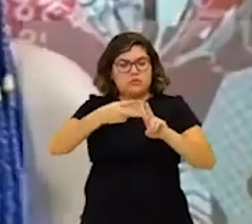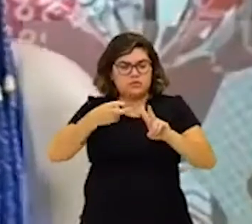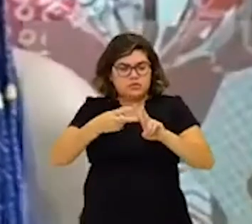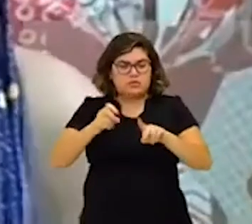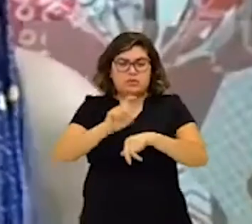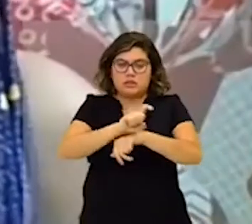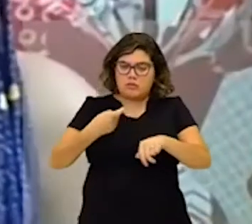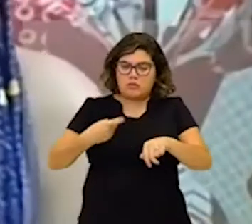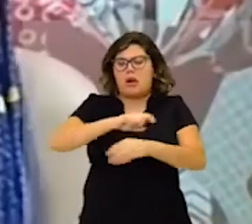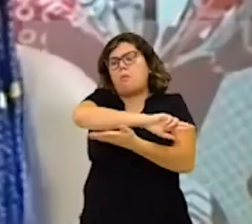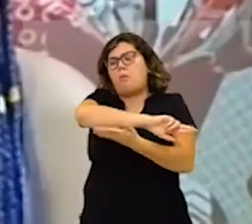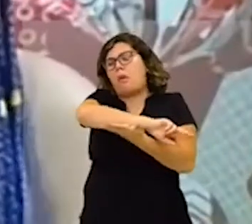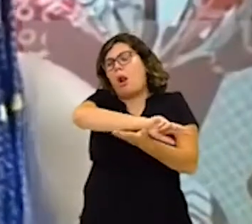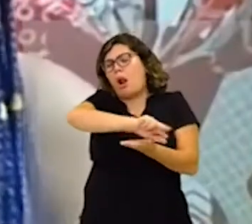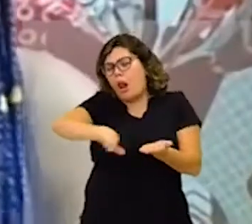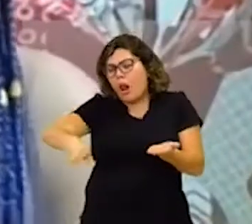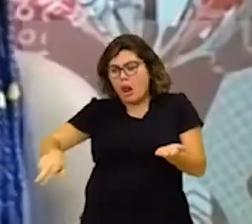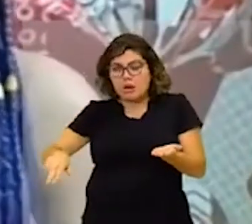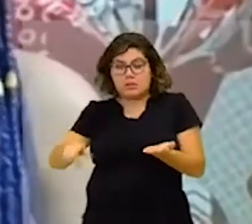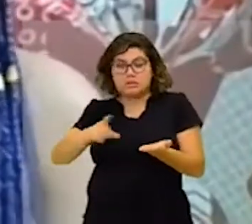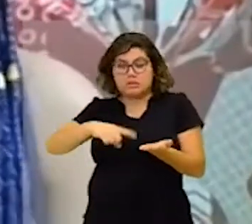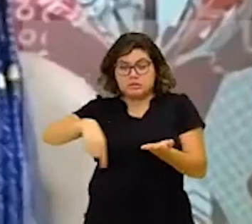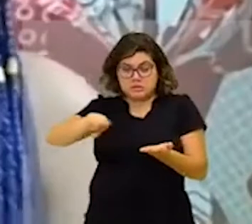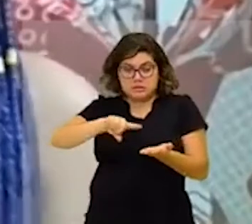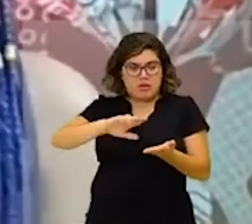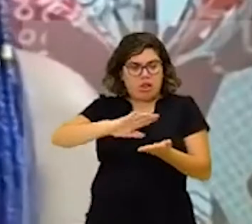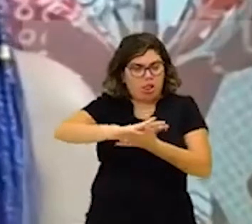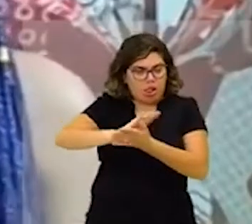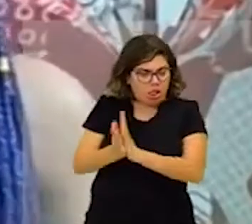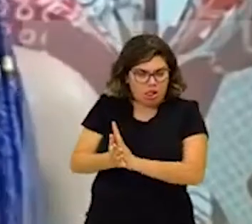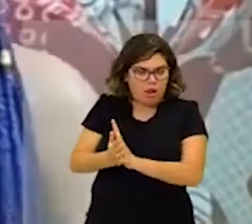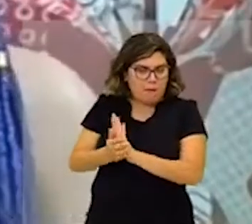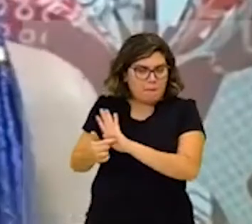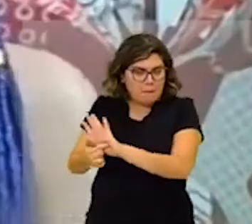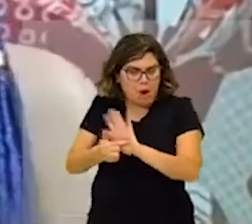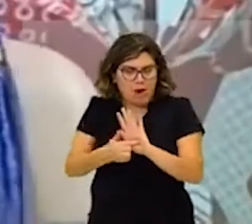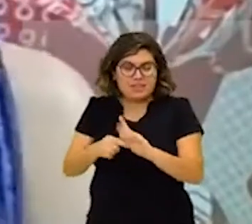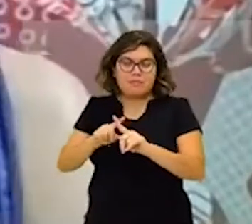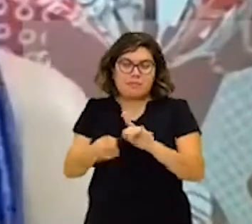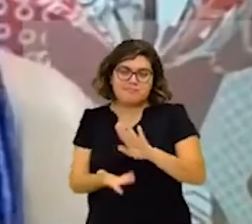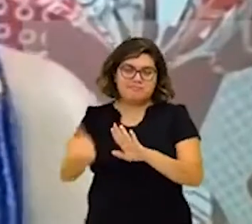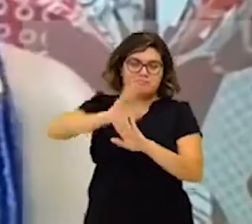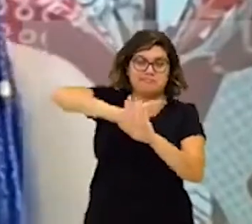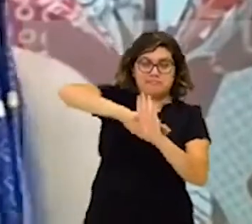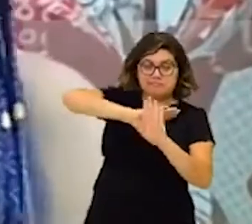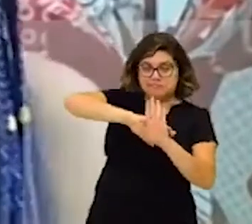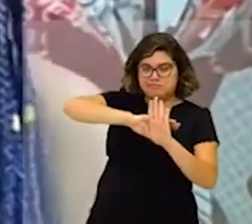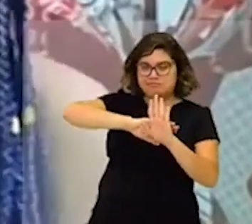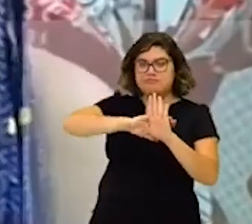tudo mais não estivessem ali excluídas elas foram excluídas estruturalmente em outras normas então